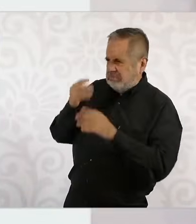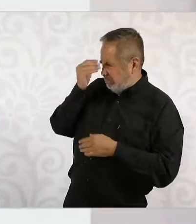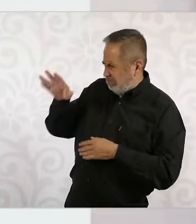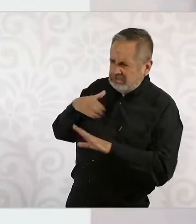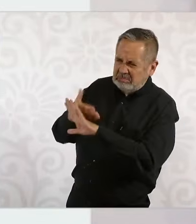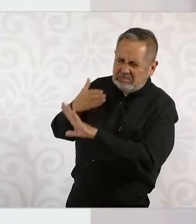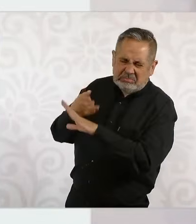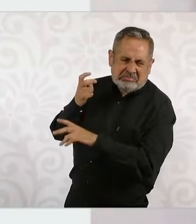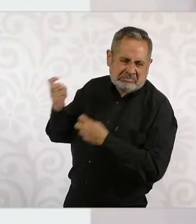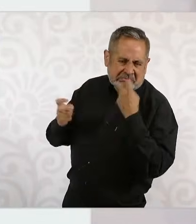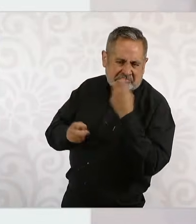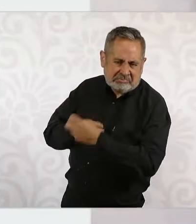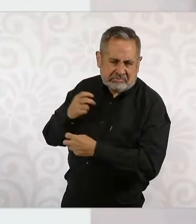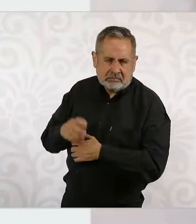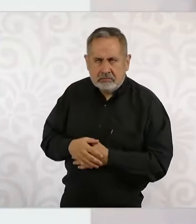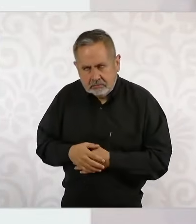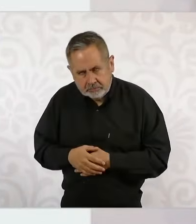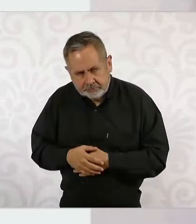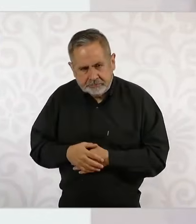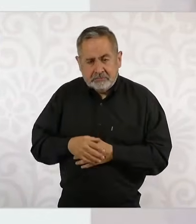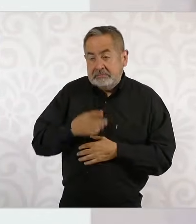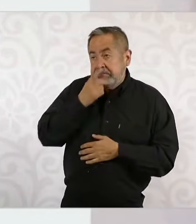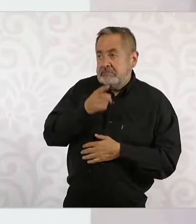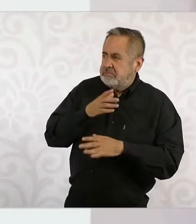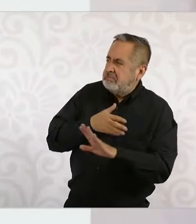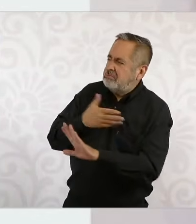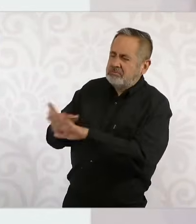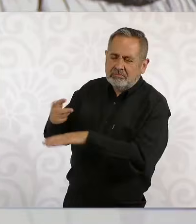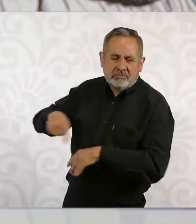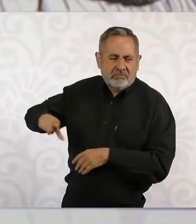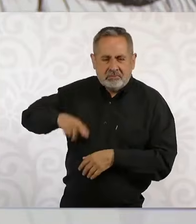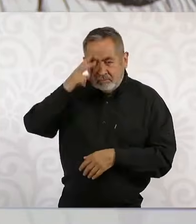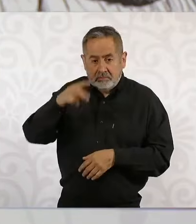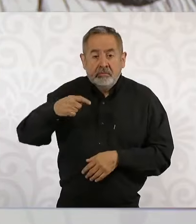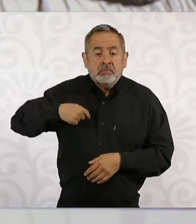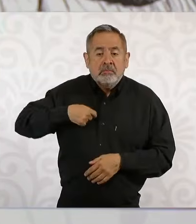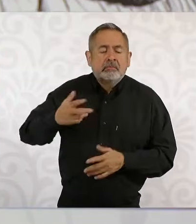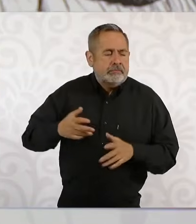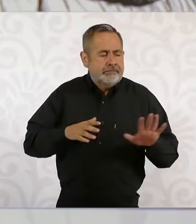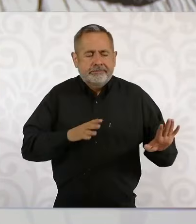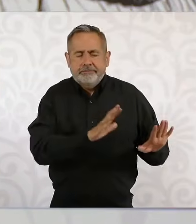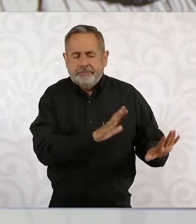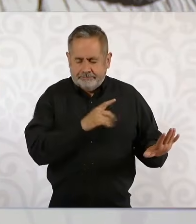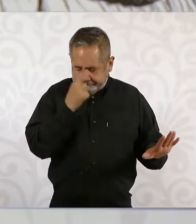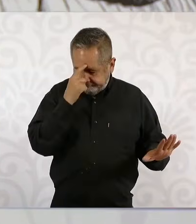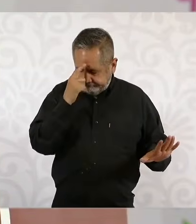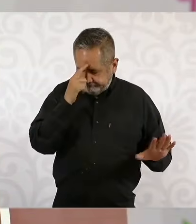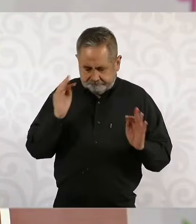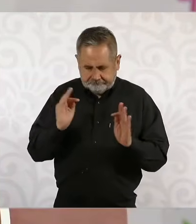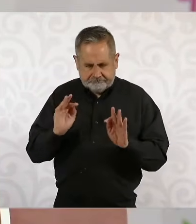eh la gran afrenta al gobierno de México. ¿Qué hacemos nosotros? Cabeza fría. Imagínense si